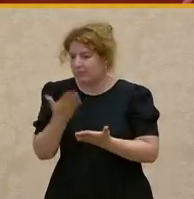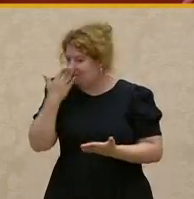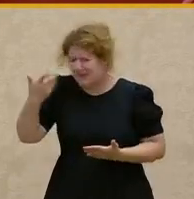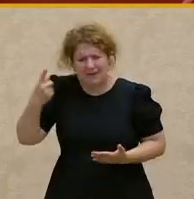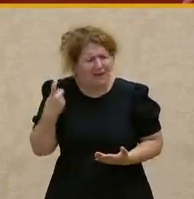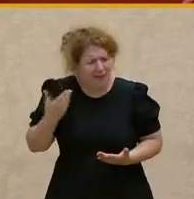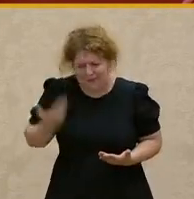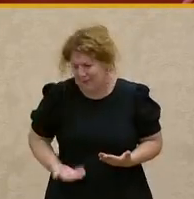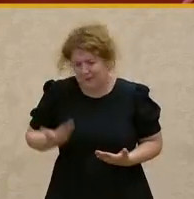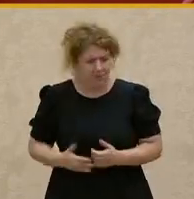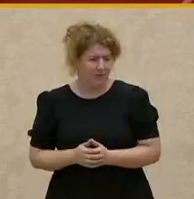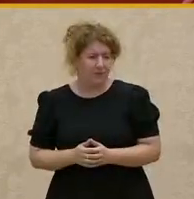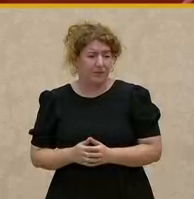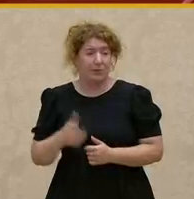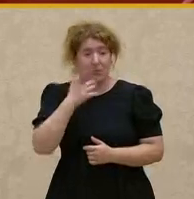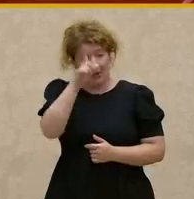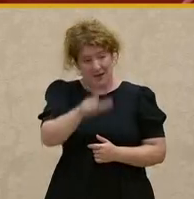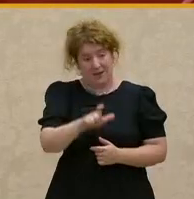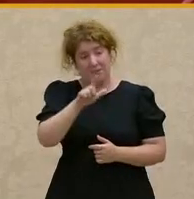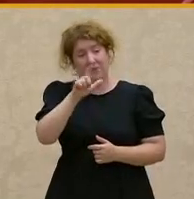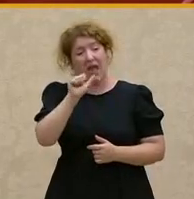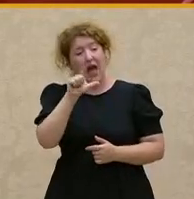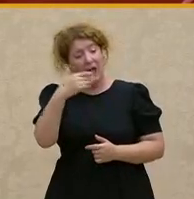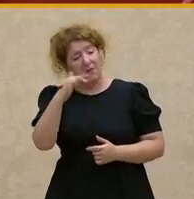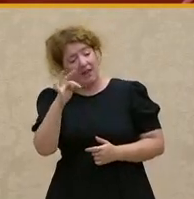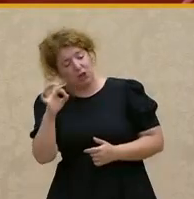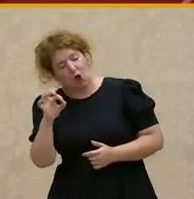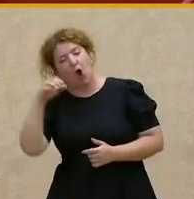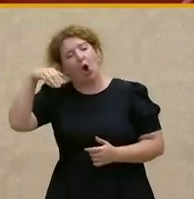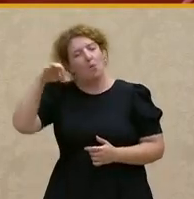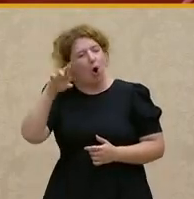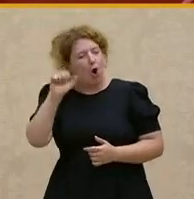ayudando a personas como Alberto y Morato a que se sientan más conectadas y comprendidas